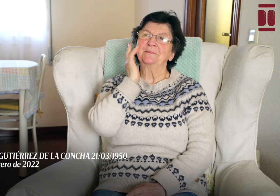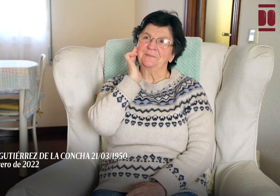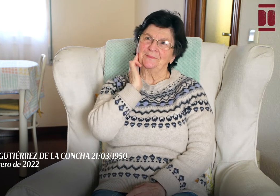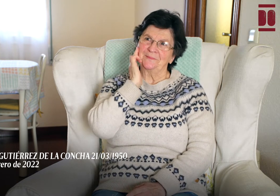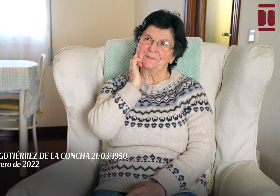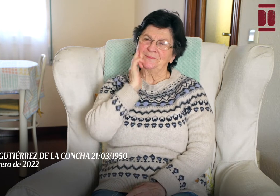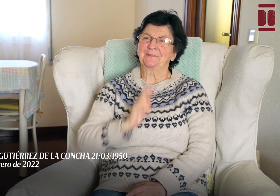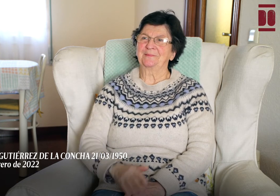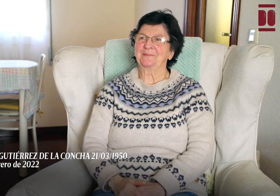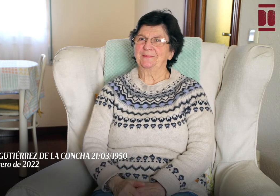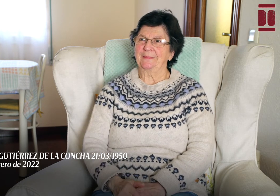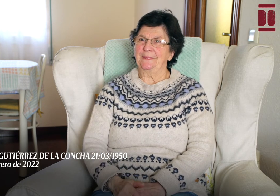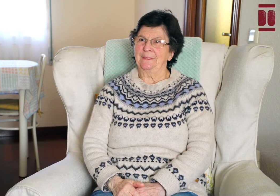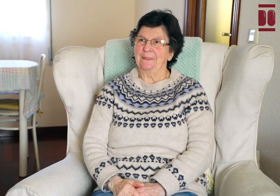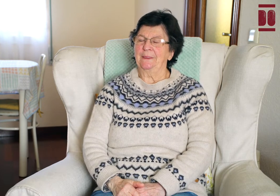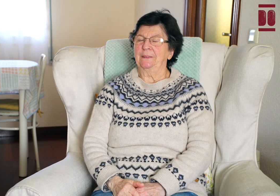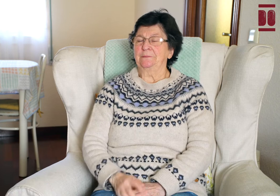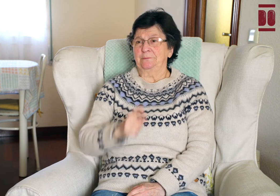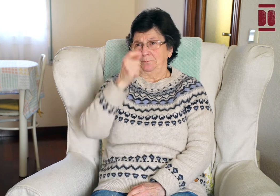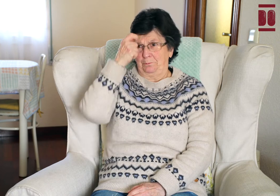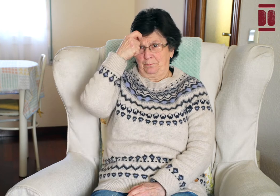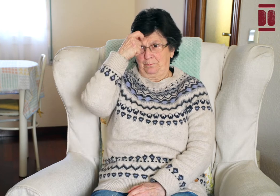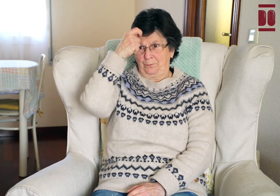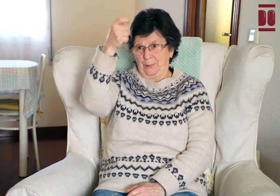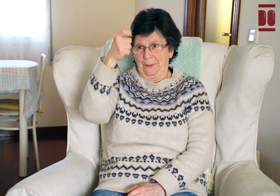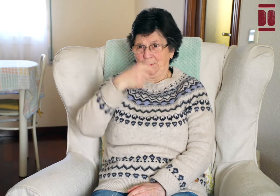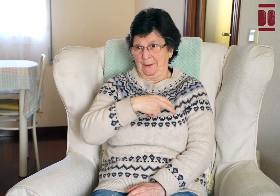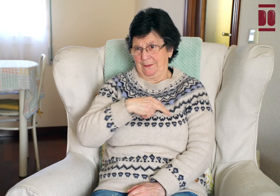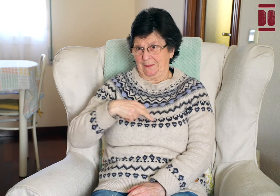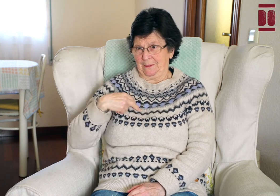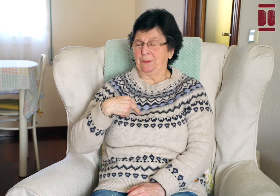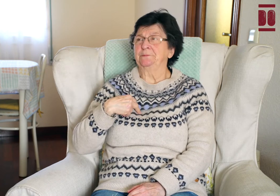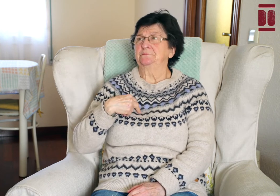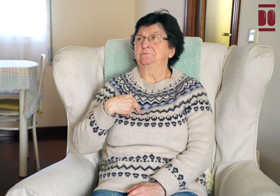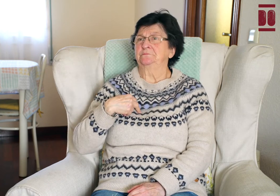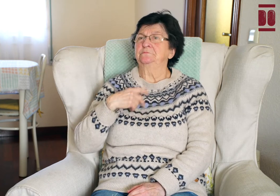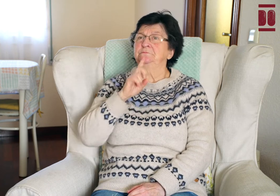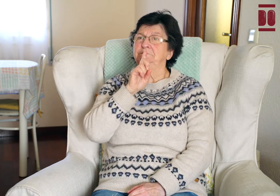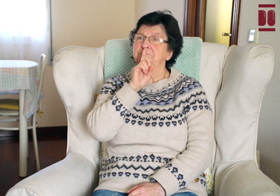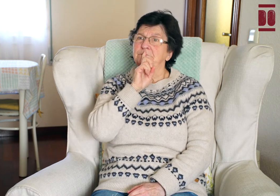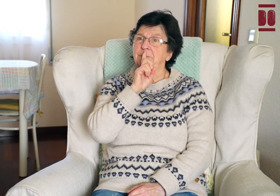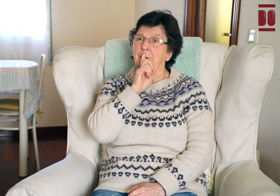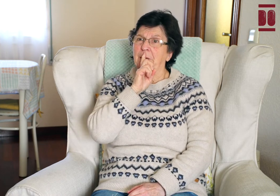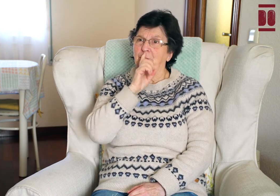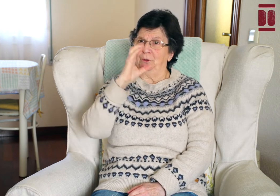Y este es mi signo: [con los dedos índice y corazón, hace un círculo sobre la mejilla]. Nací en un pueblo de Cantabria